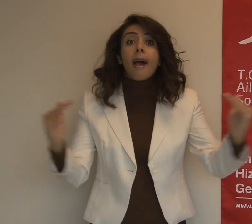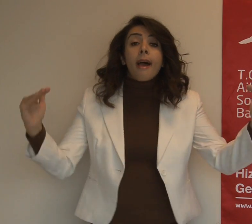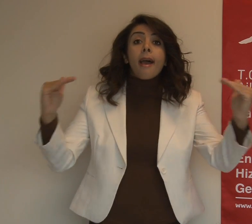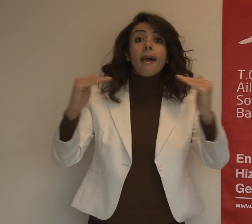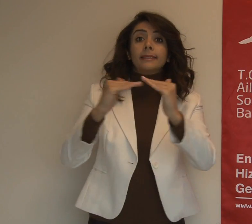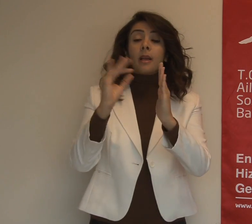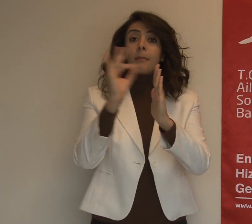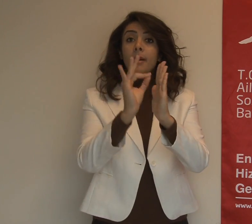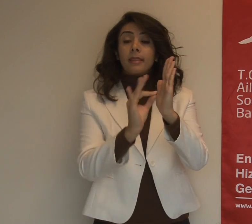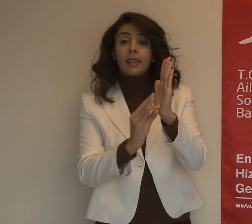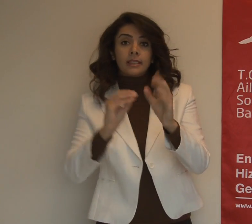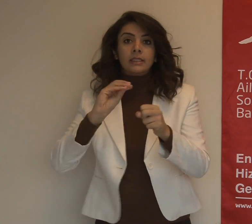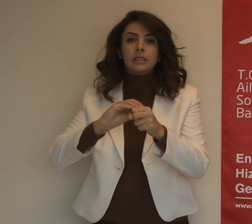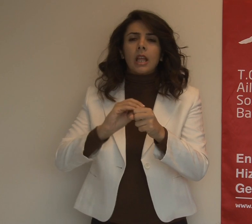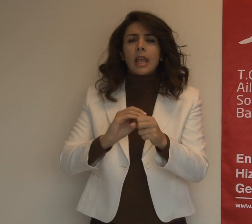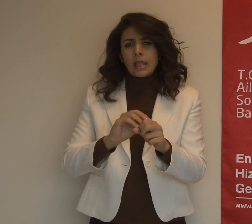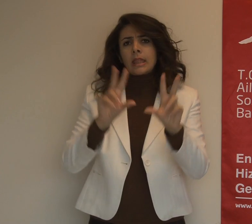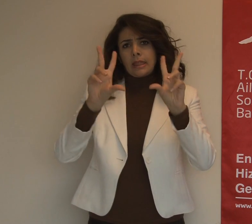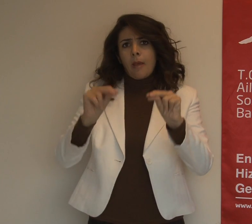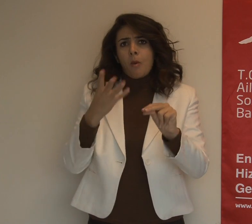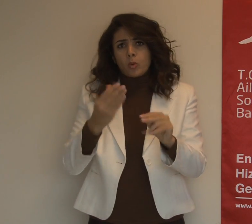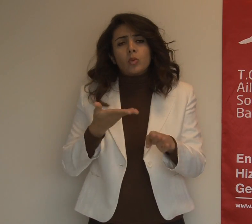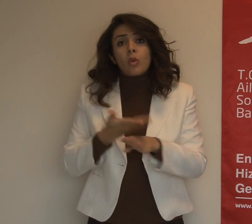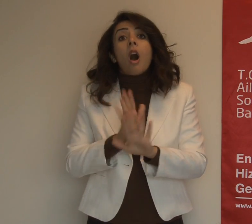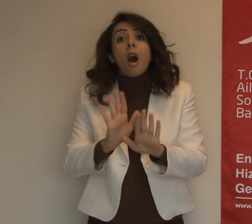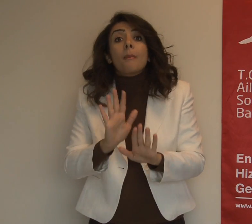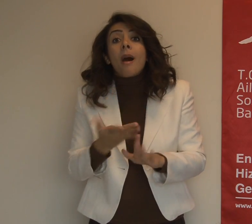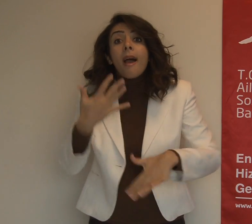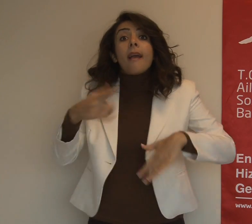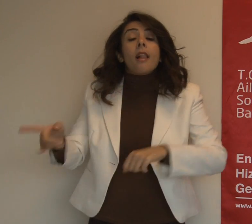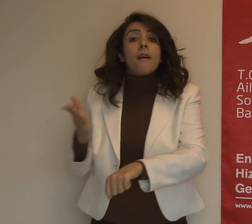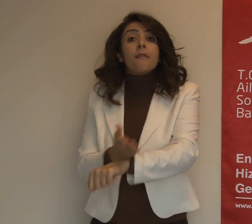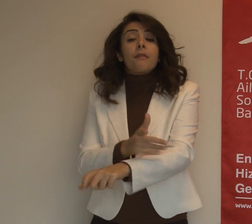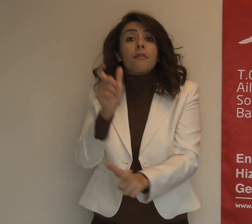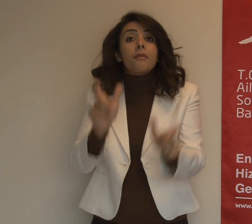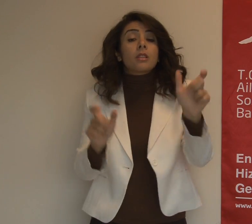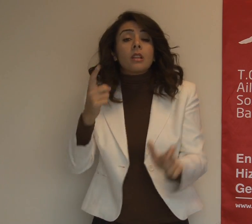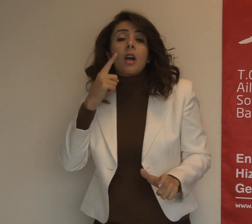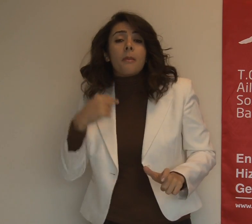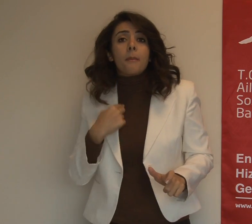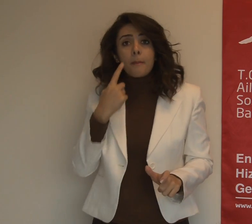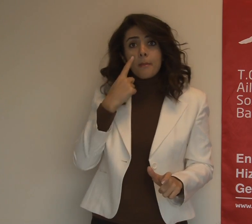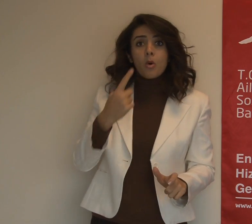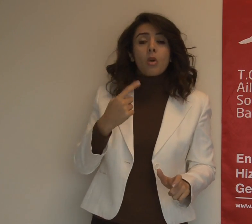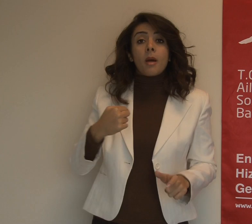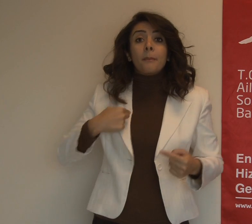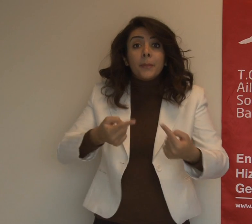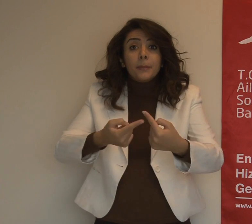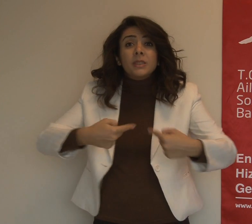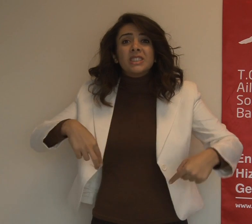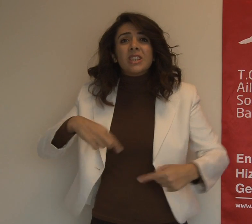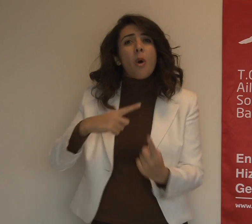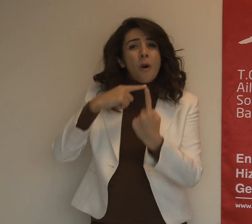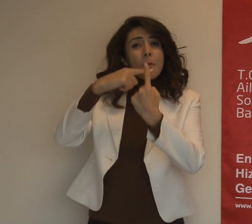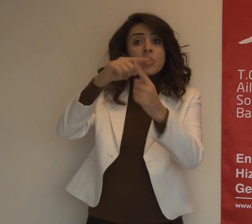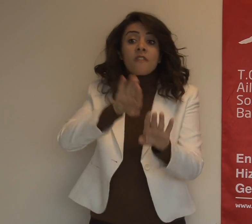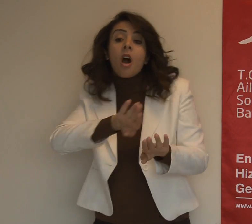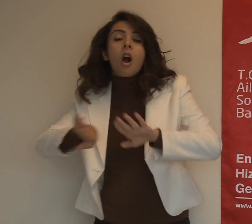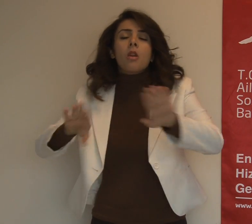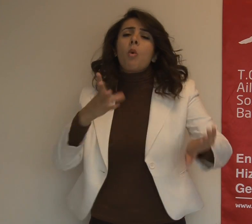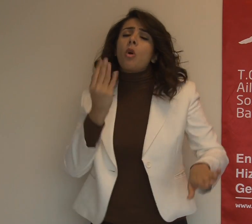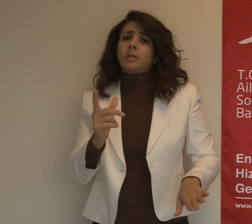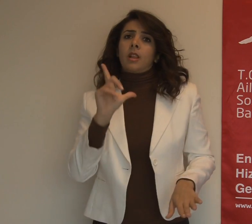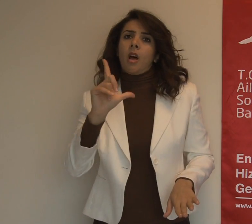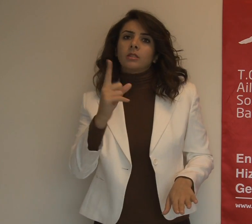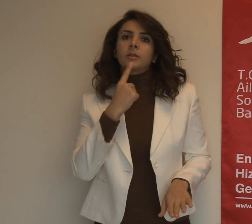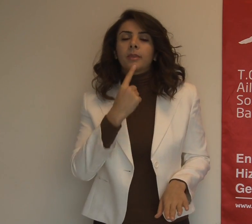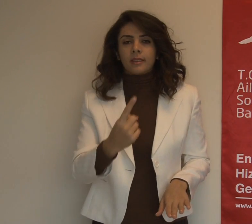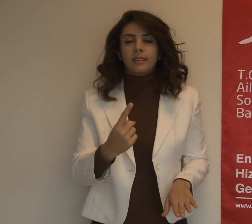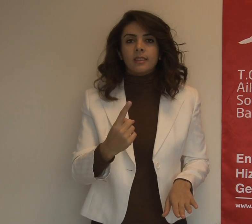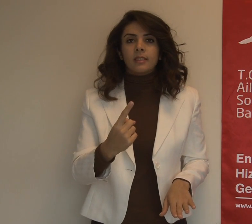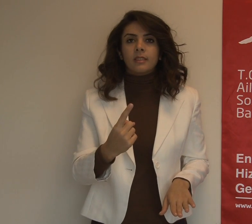Eşitlik ilkesi tamam ama söz konusu engelli vatandaşımızsa biz pozitif ayrımcılık yaparız dedik.